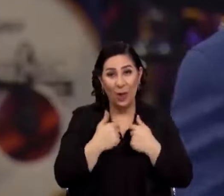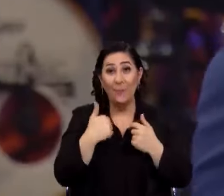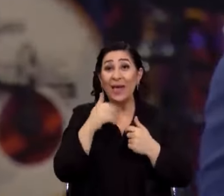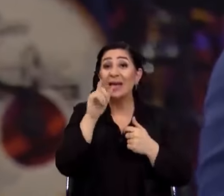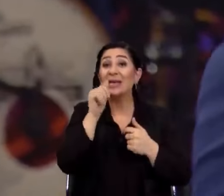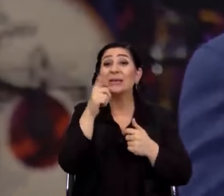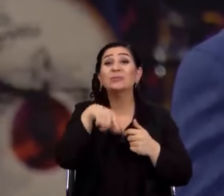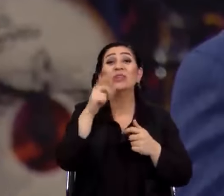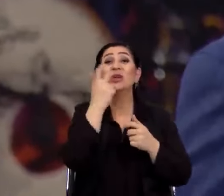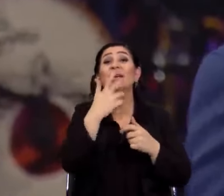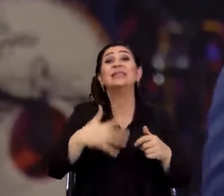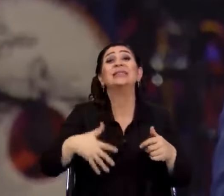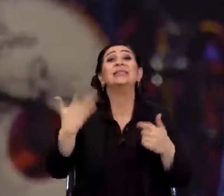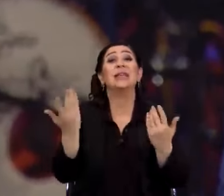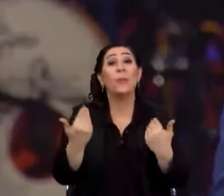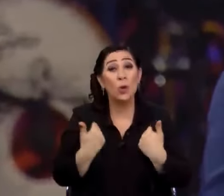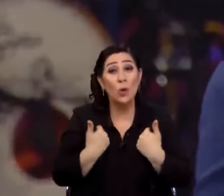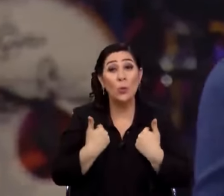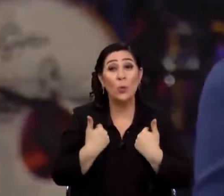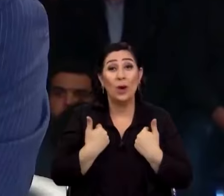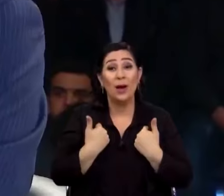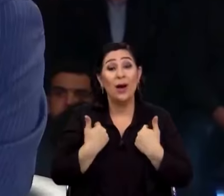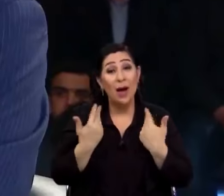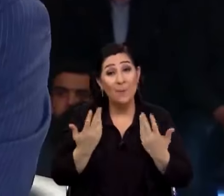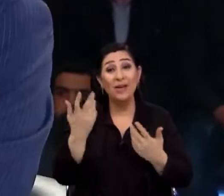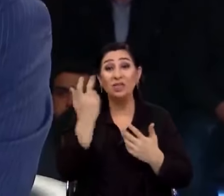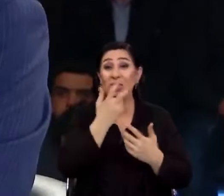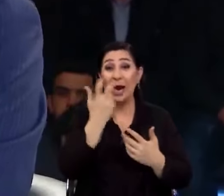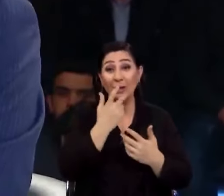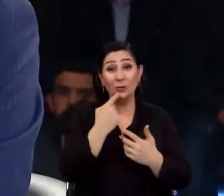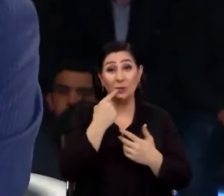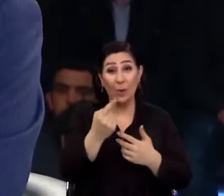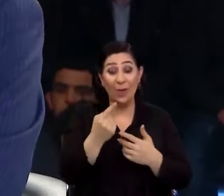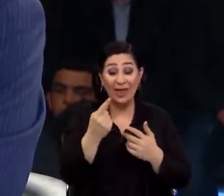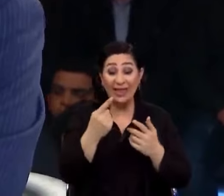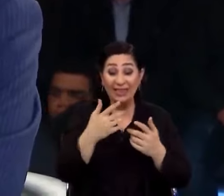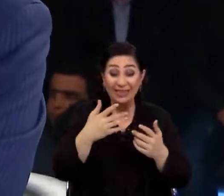söylesin istemiyorum aslında yani e Şarkı söylemekten yana değilim ama çok